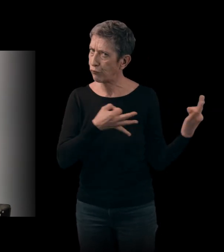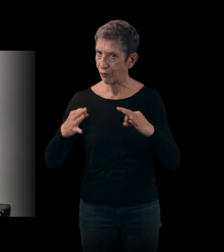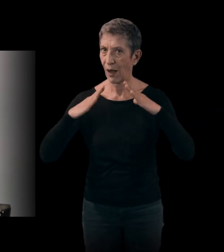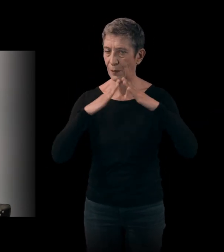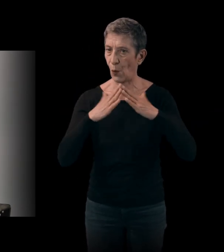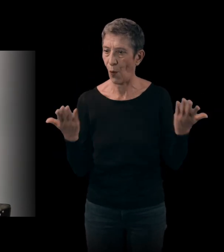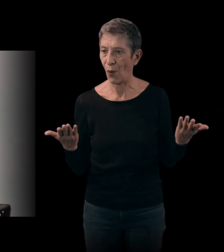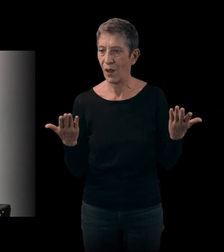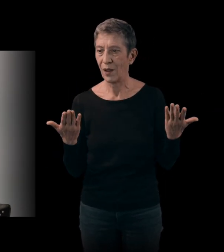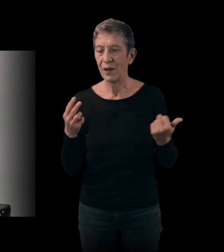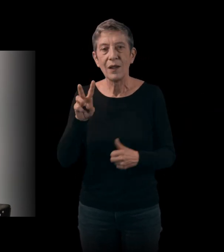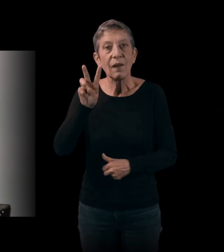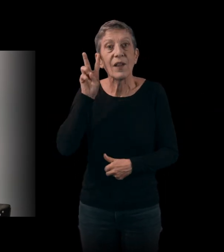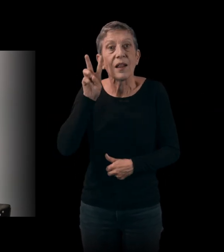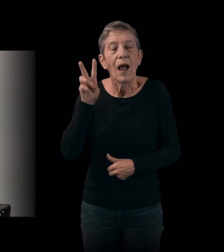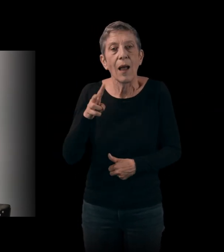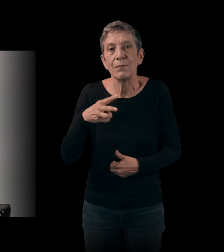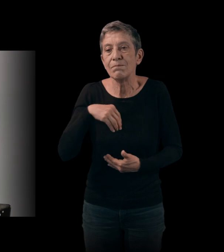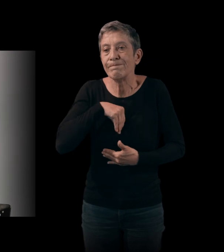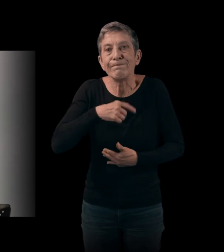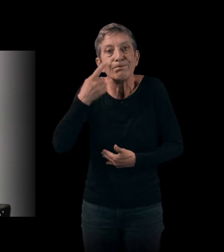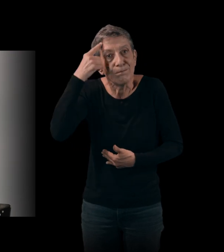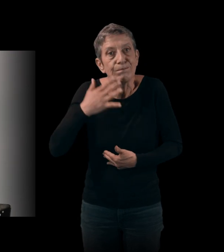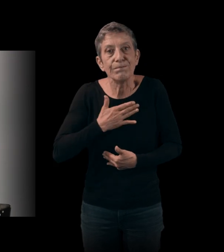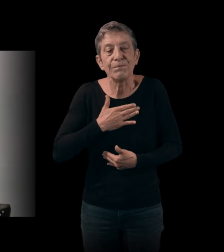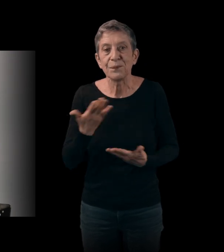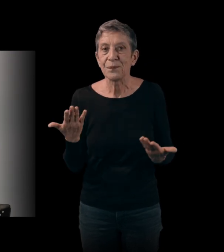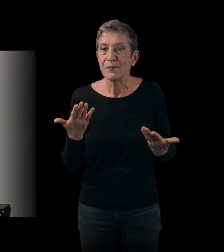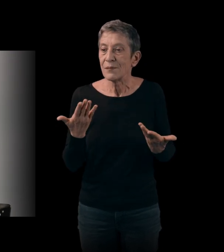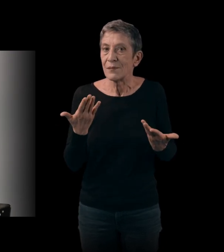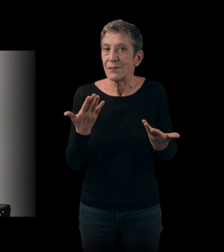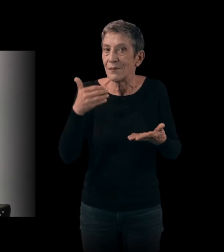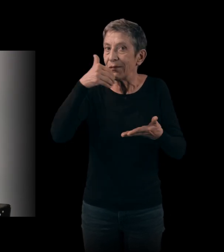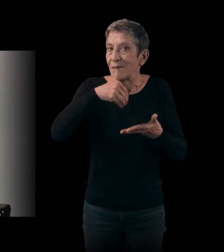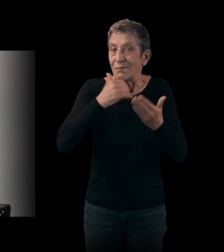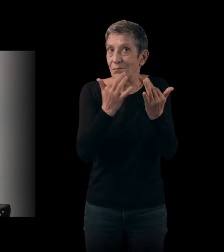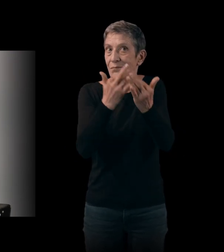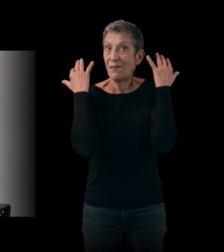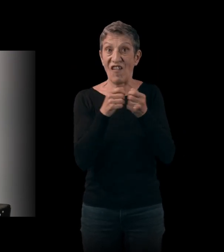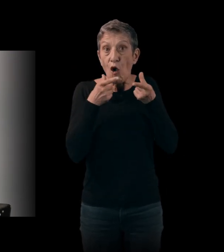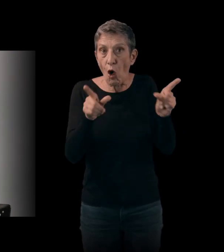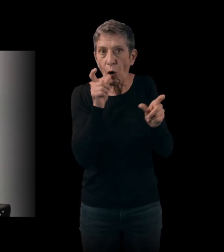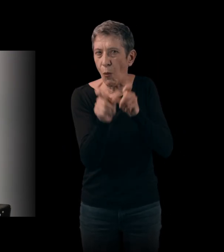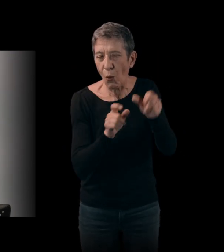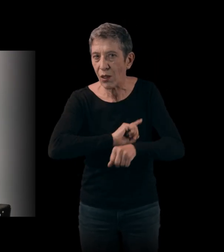et donc le Vietnam, pour moi ça ne passait pas du tout par les mots, déjà, par la bouffe.